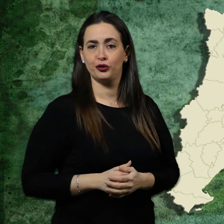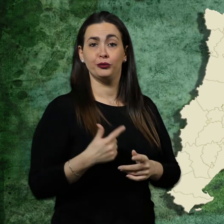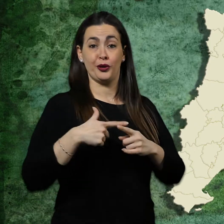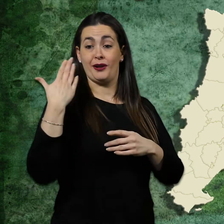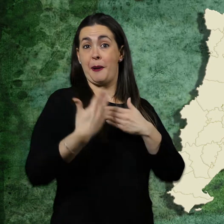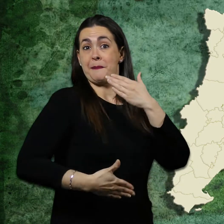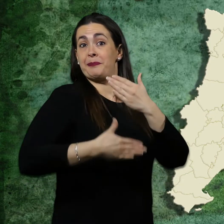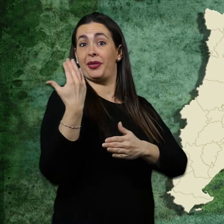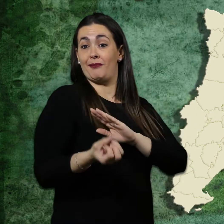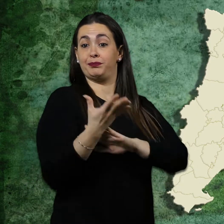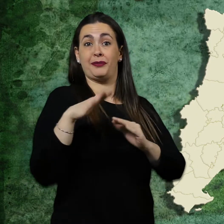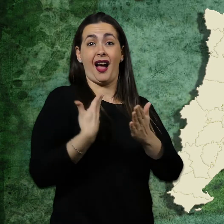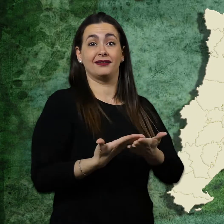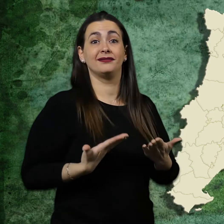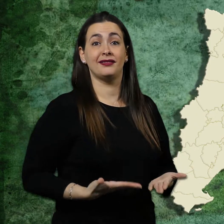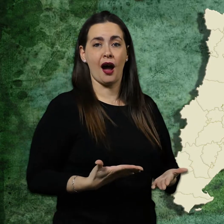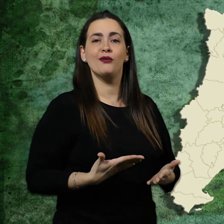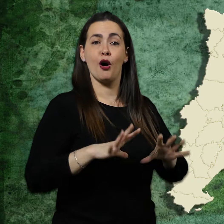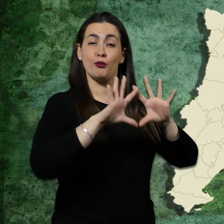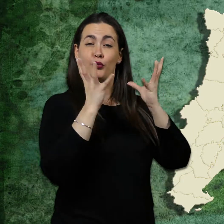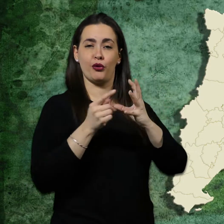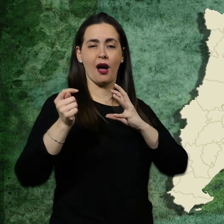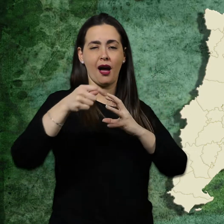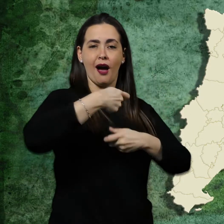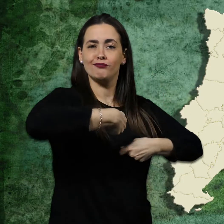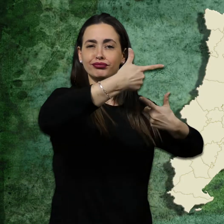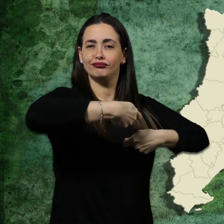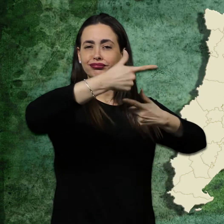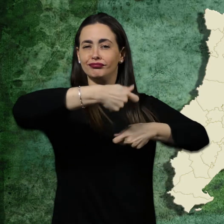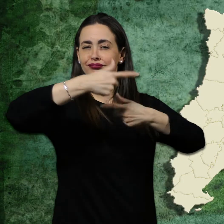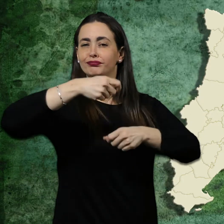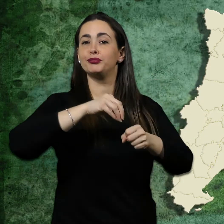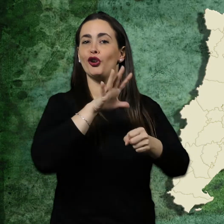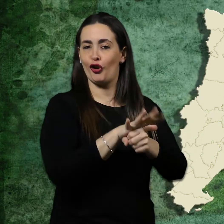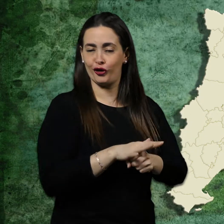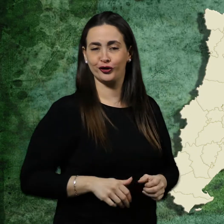que exportava taps de suro arreu del món i que avui encara gaudeix de gran prestigi.